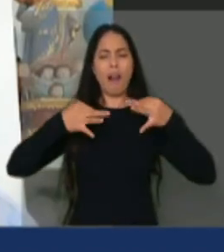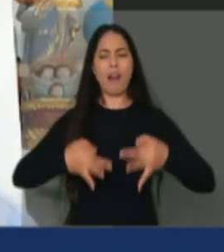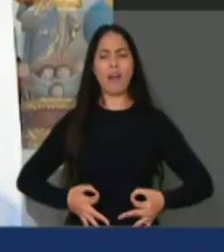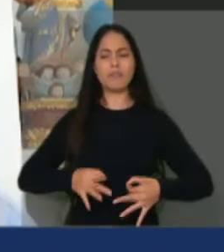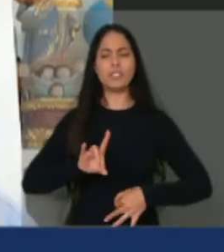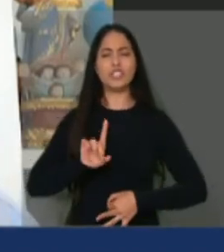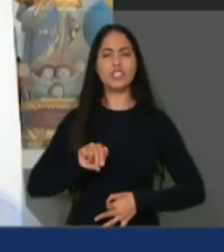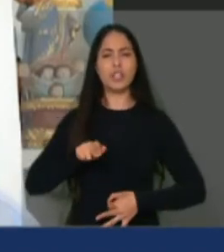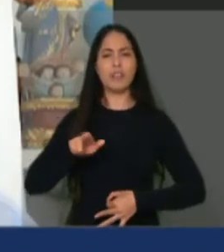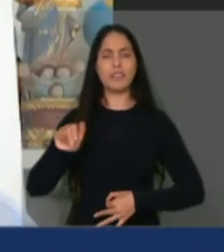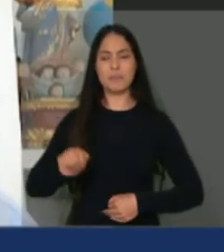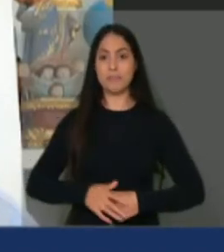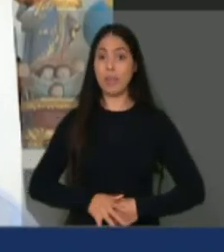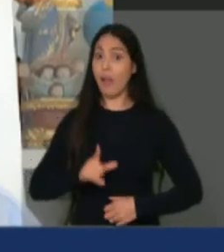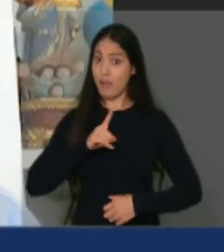PLENAMENTE, DO PAPA FRANCISCO MAS ATRAVÀS DOS EXEMPLOS DE